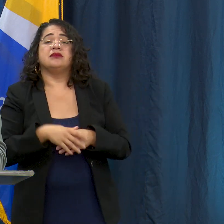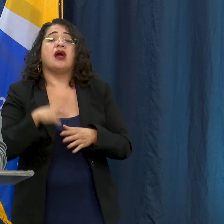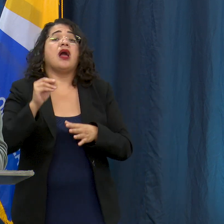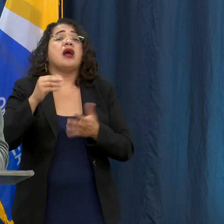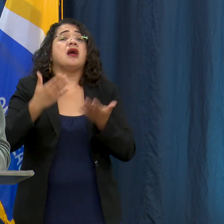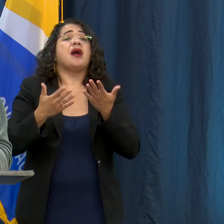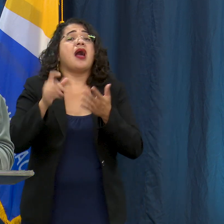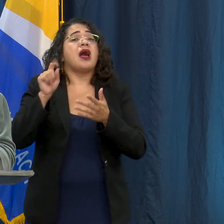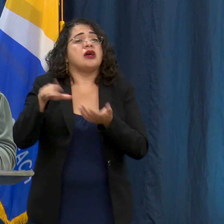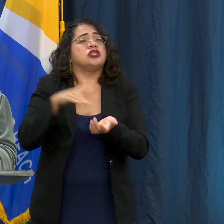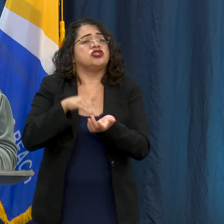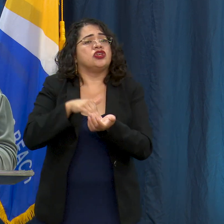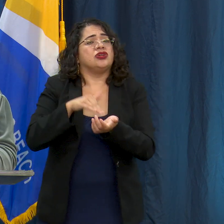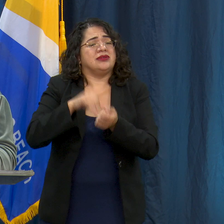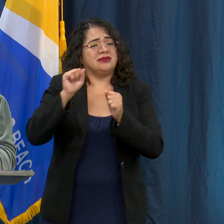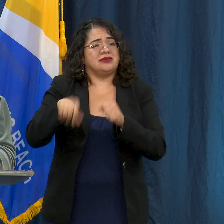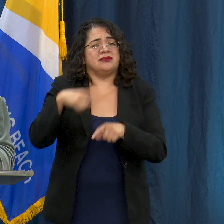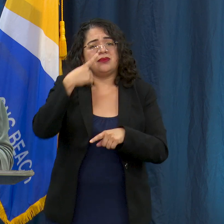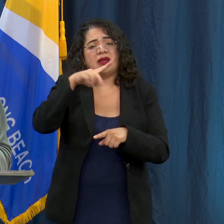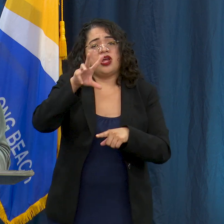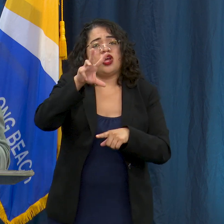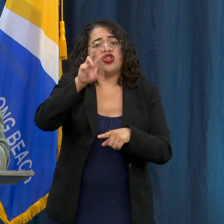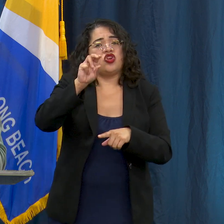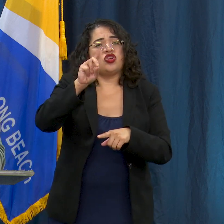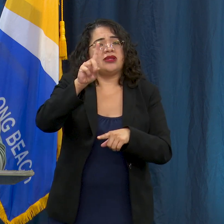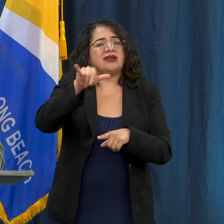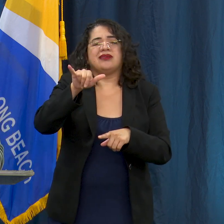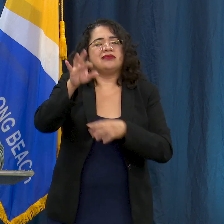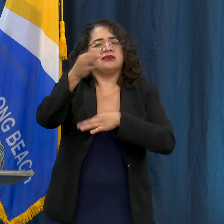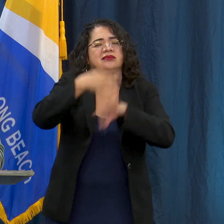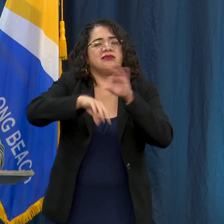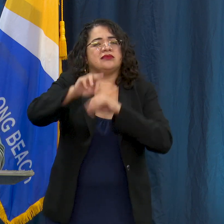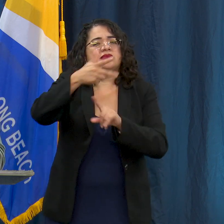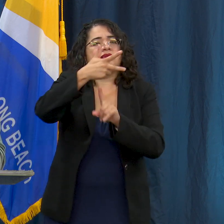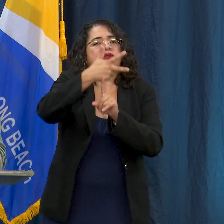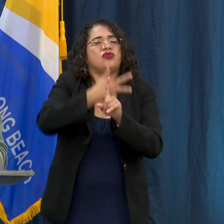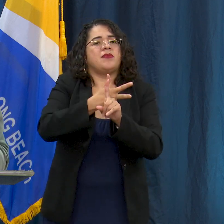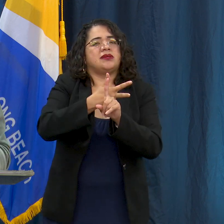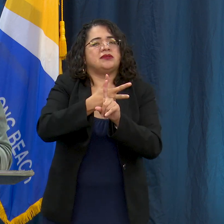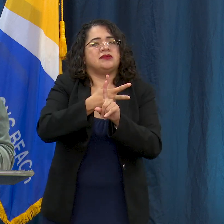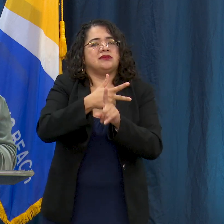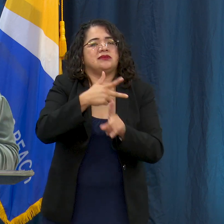medico para ver si puede tener un run ministro mayor de sus medica mentos para